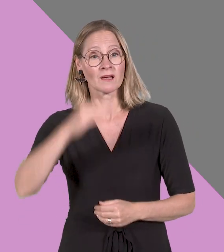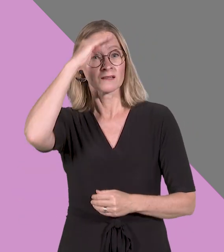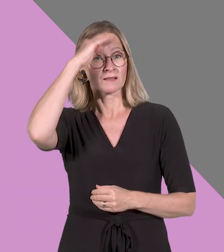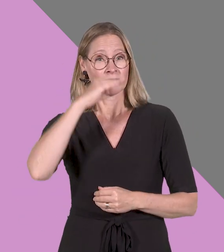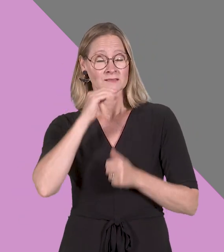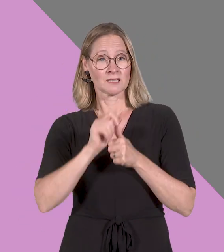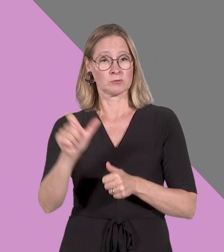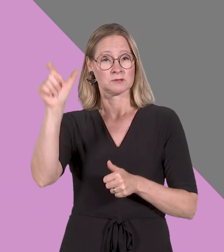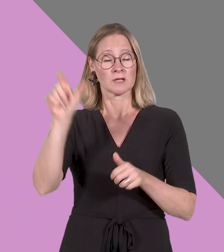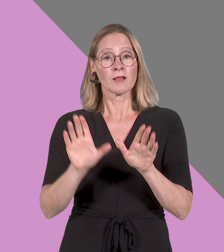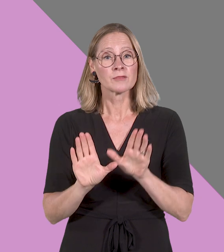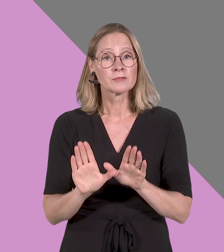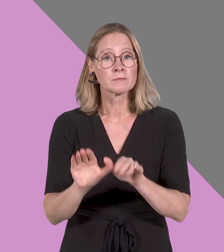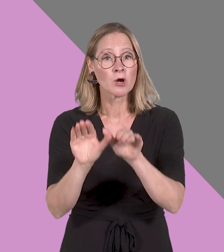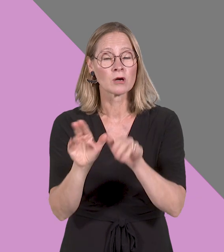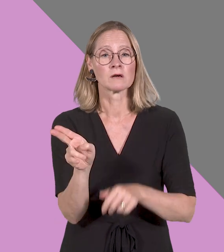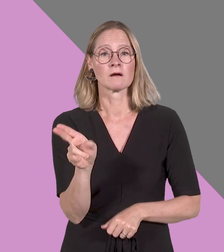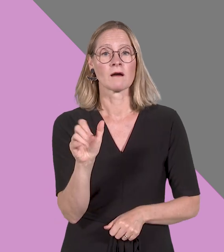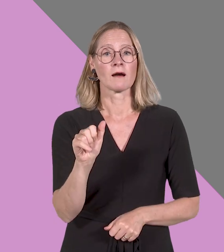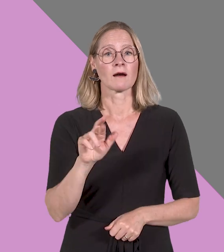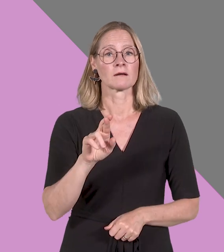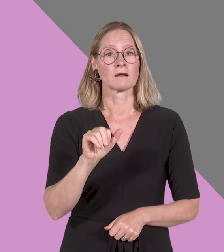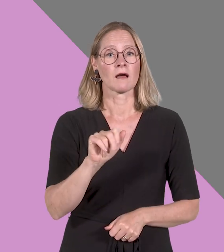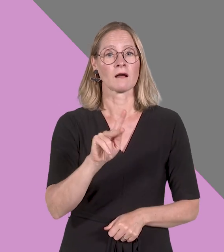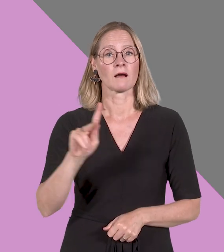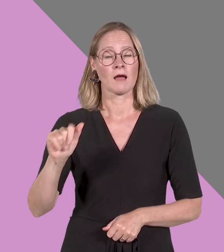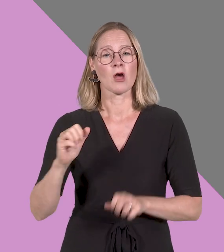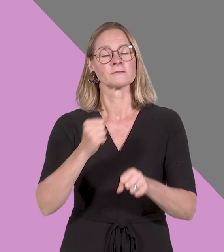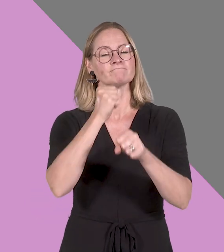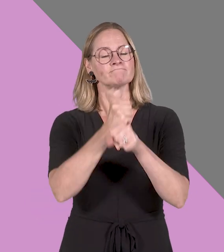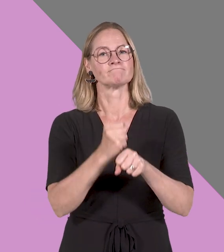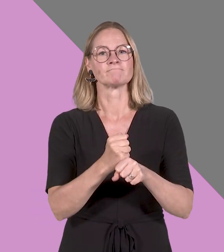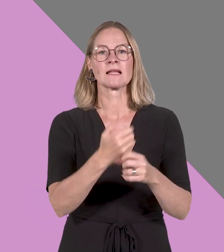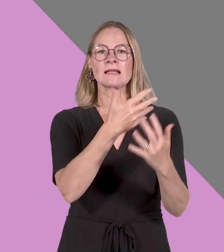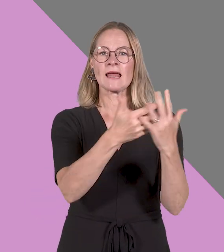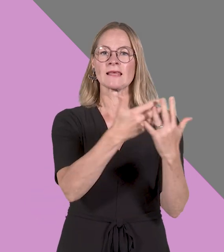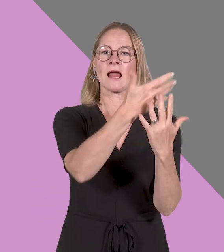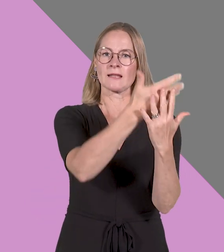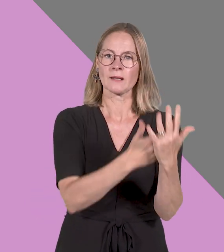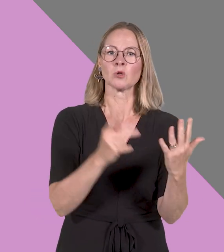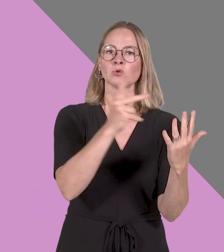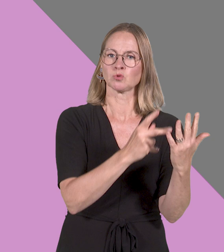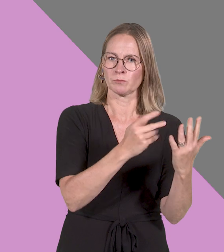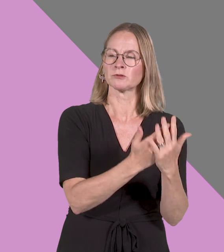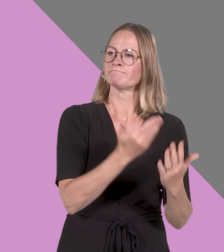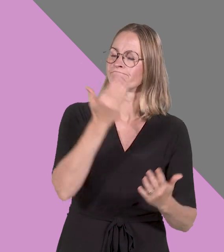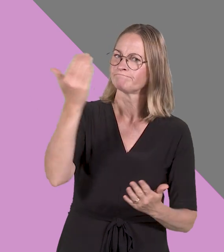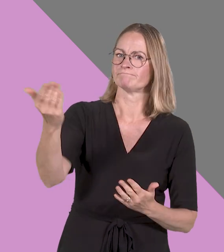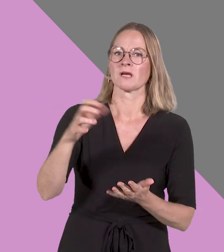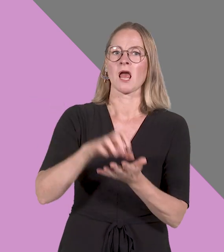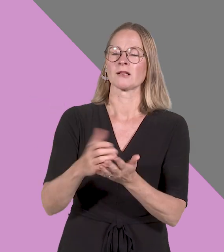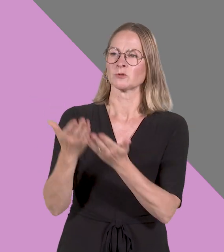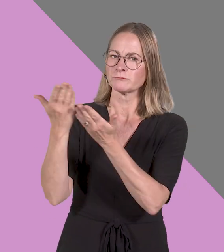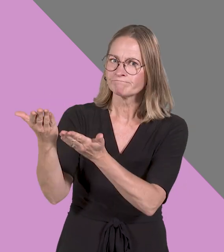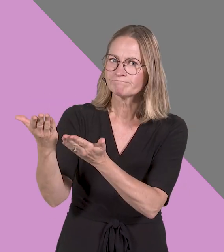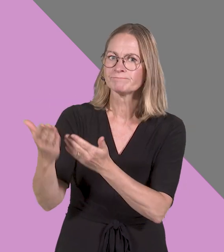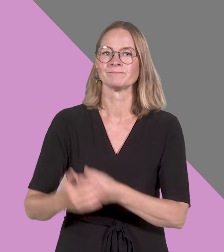Kansanedustaja Timo Harakka on jättänyt hallitukselle kirjallisen kysymyksen -